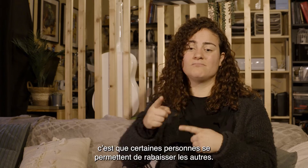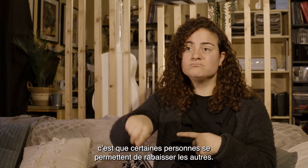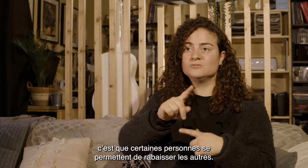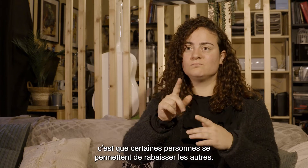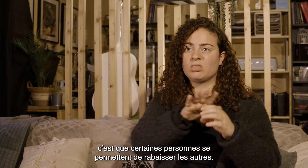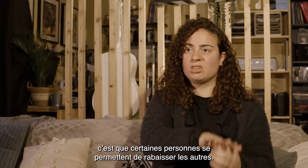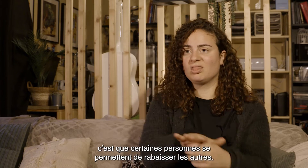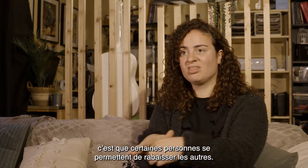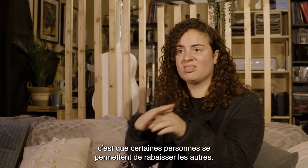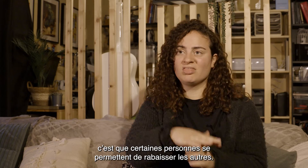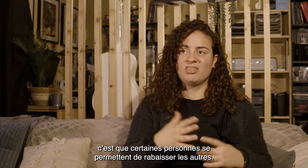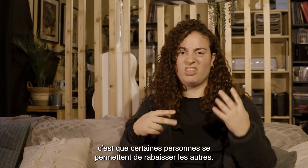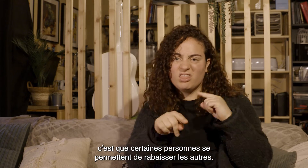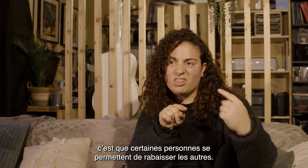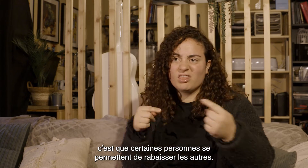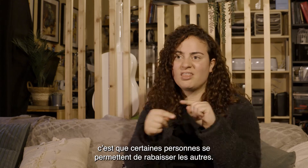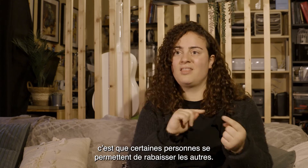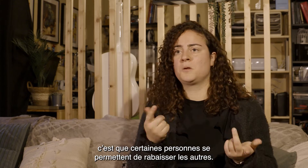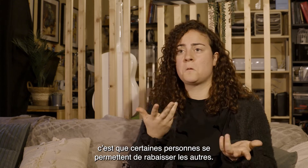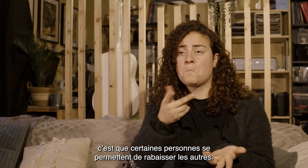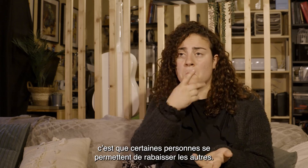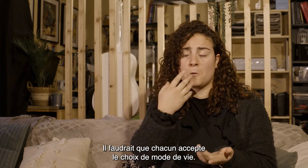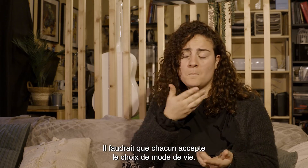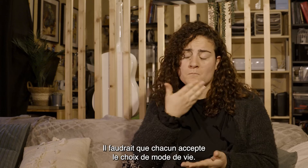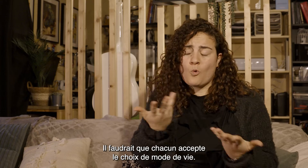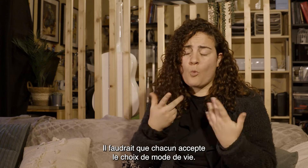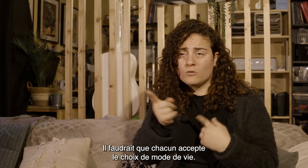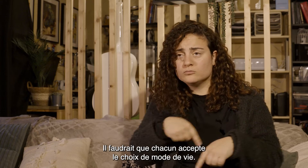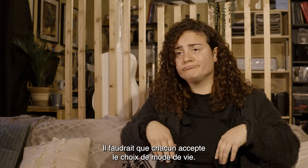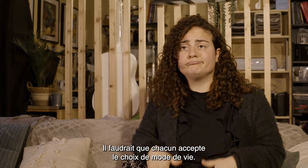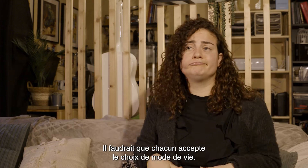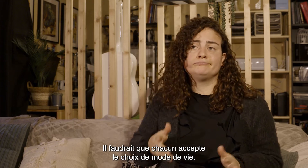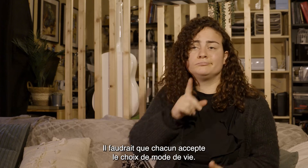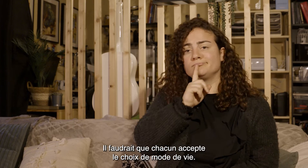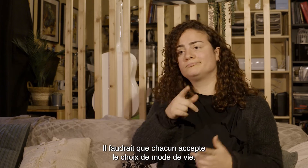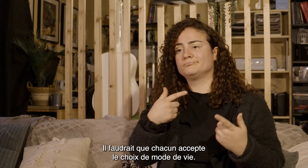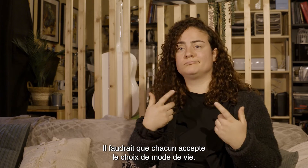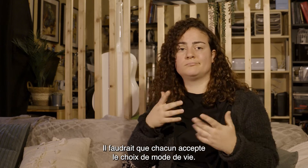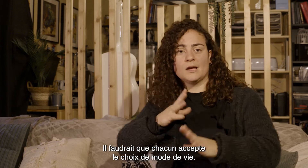c’est que certaines personnes se permettent de rabaisser les autres. Il faudrait que chacun accepte le choix de mode de vie.